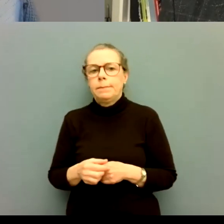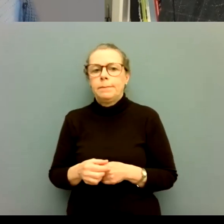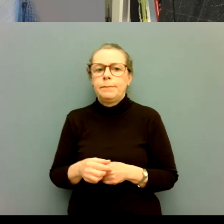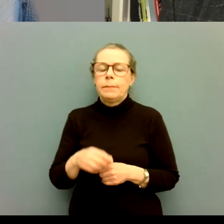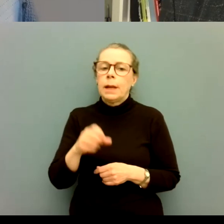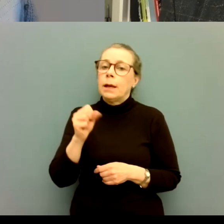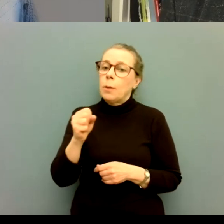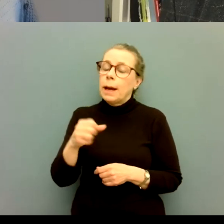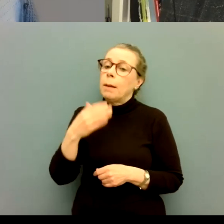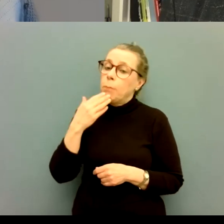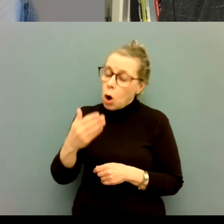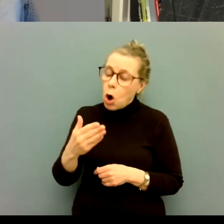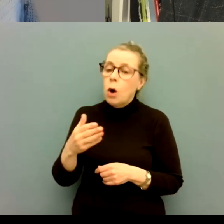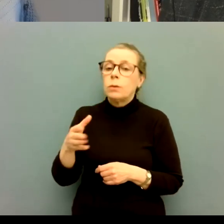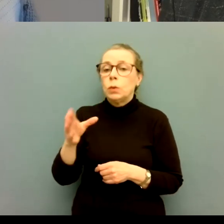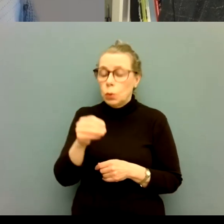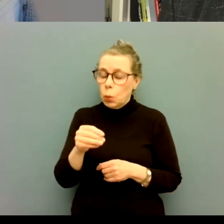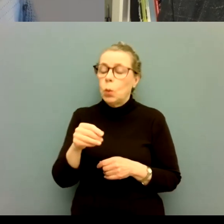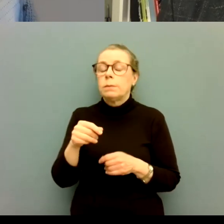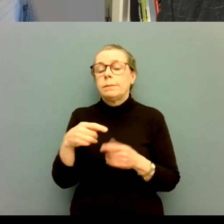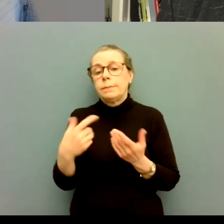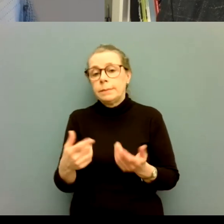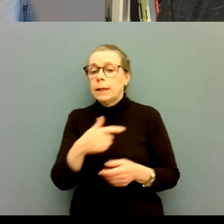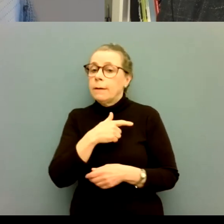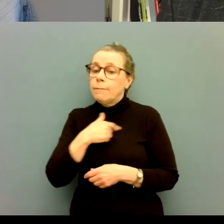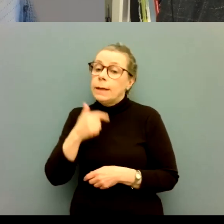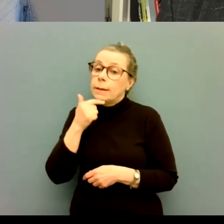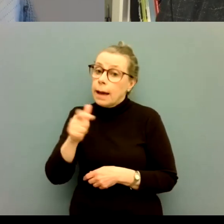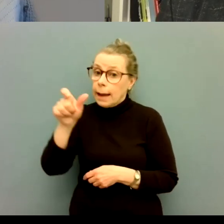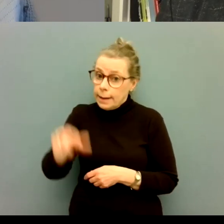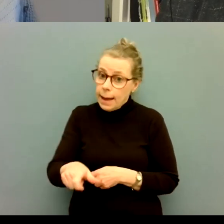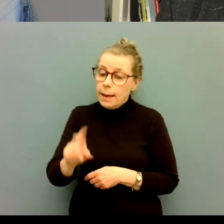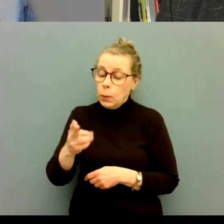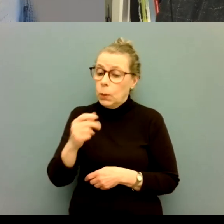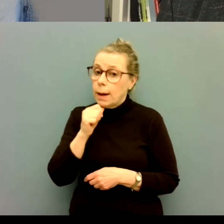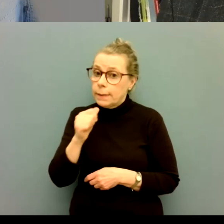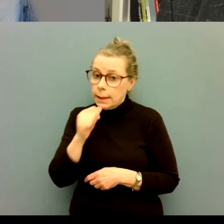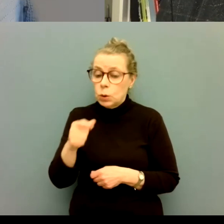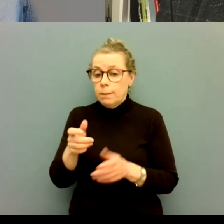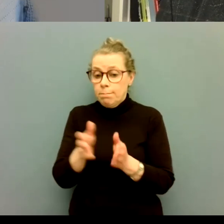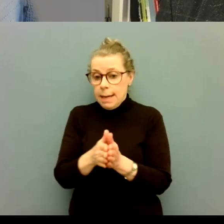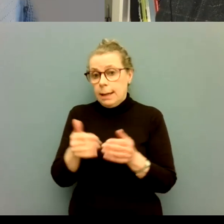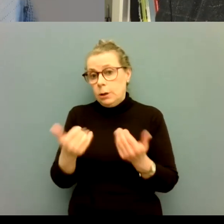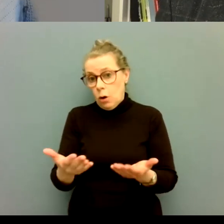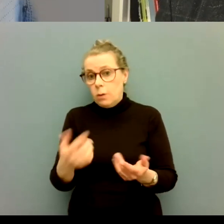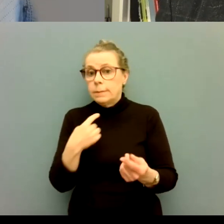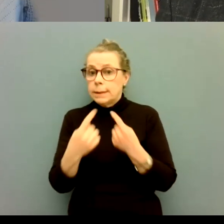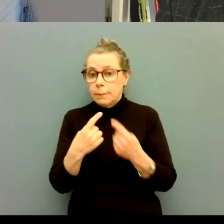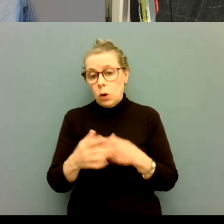Med det sagt, Anders, tackar jag dig så mycket- för att du var med och samtalade!